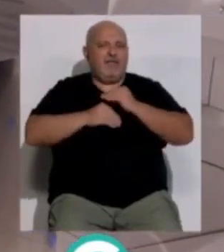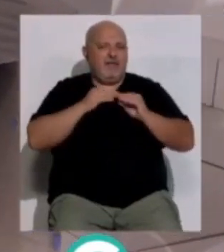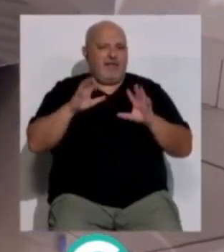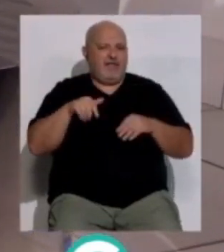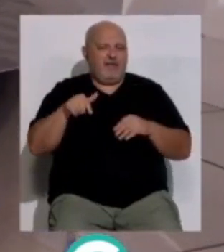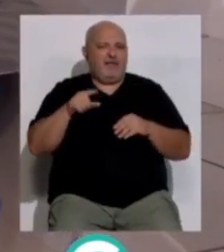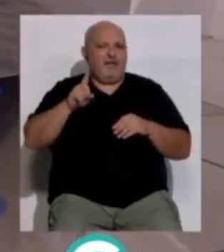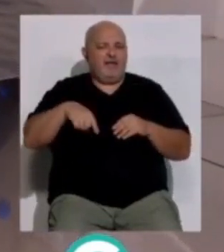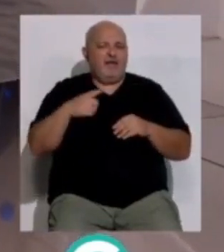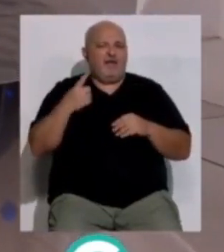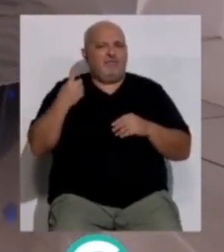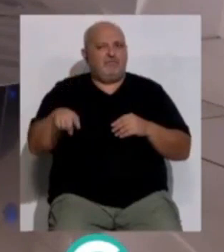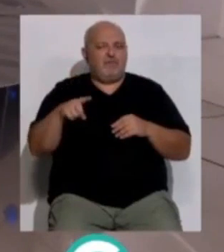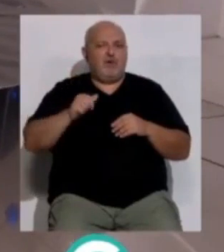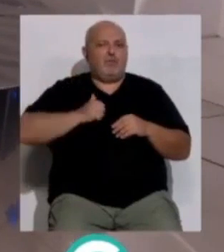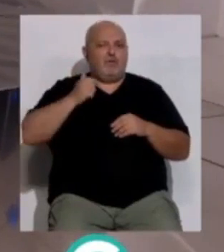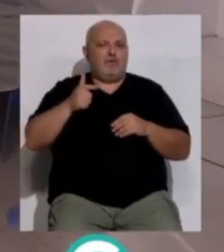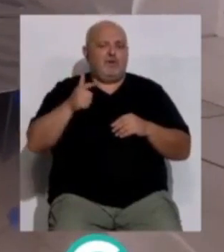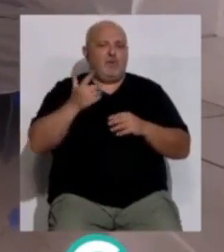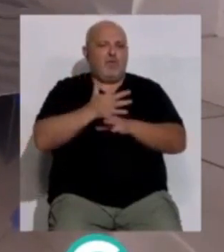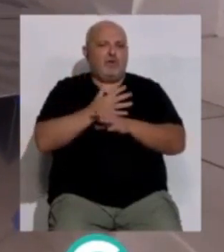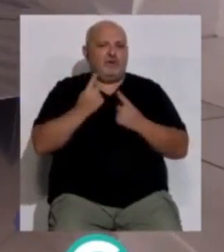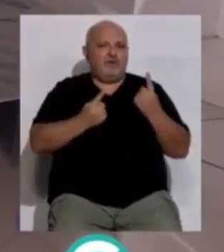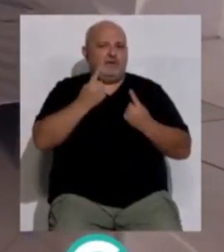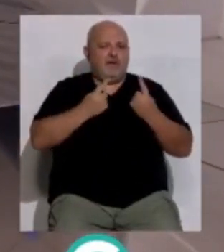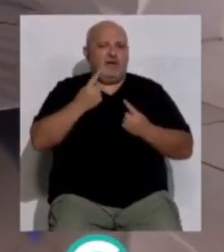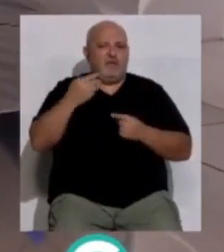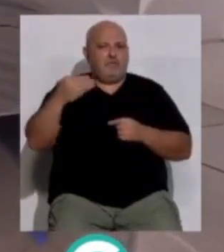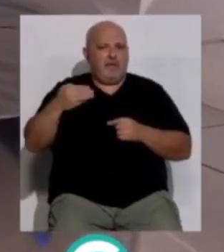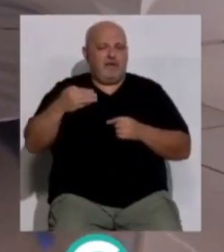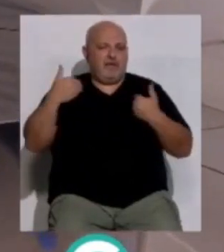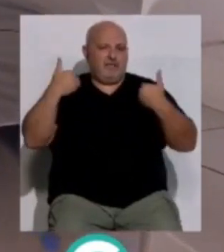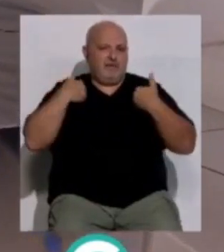también van a tener su oportunidad jugadores del mirandilla las órdenes de Alberto Cifuentes